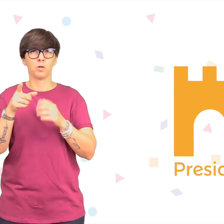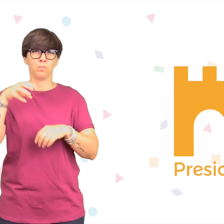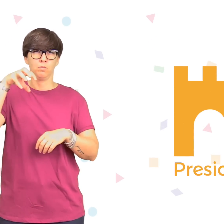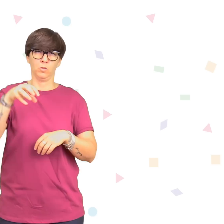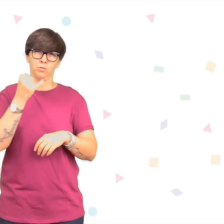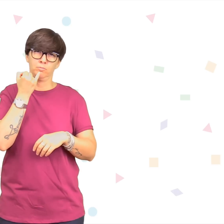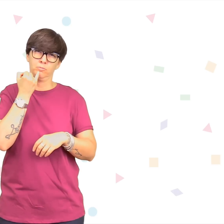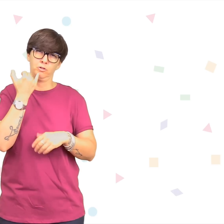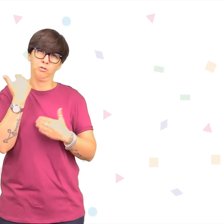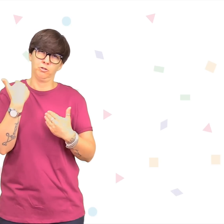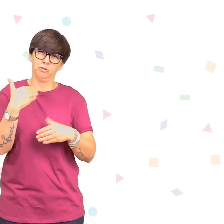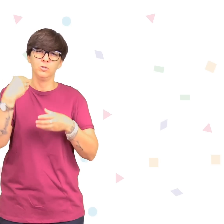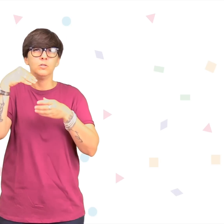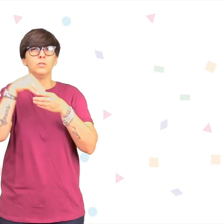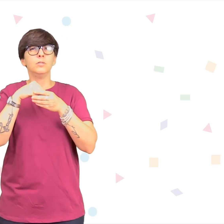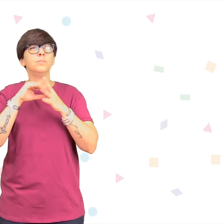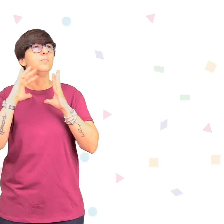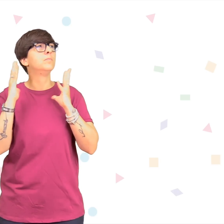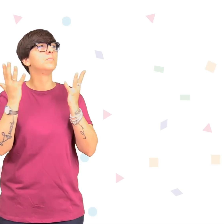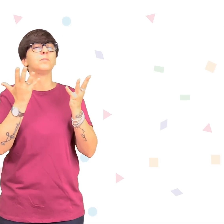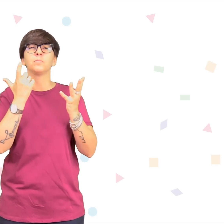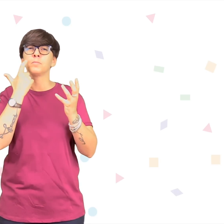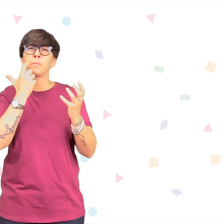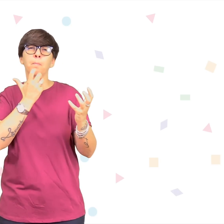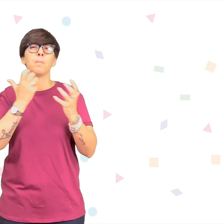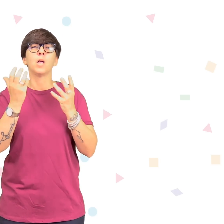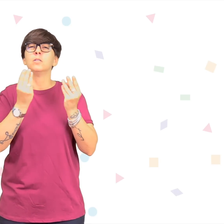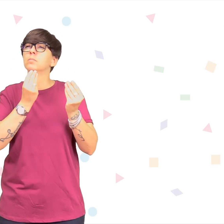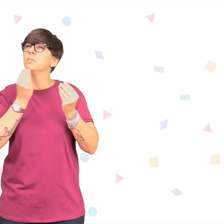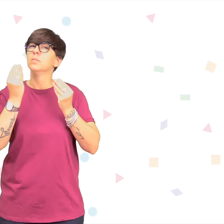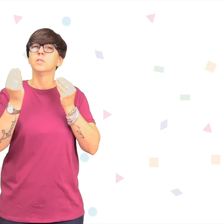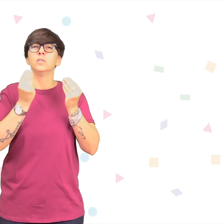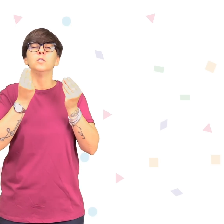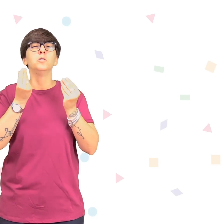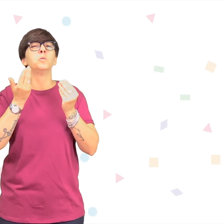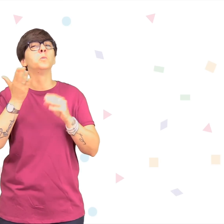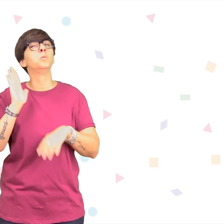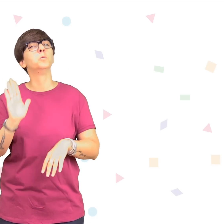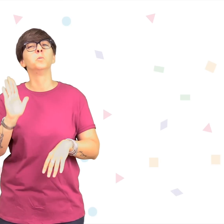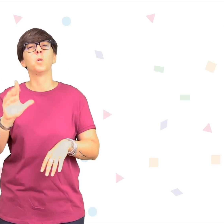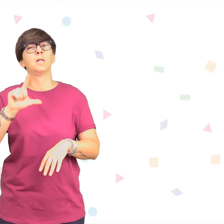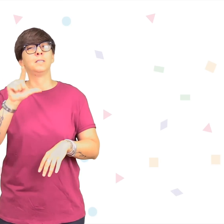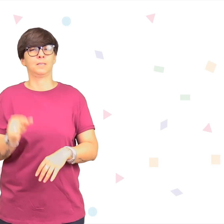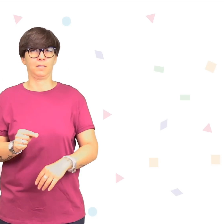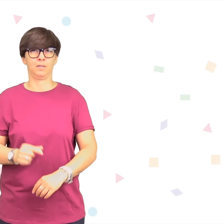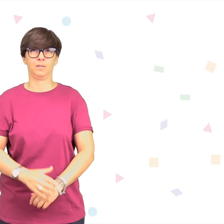che racchiude tutto lo spirito e la bellezza del salento.